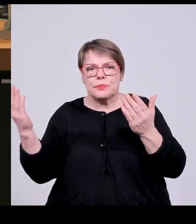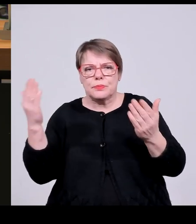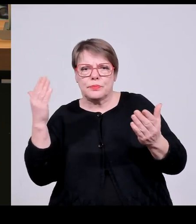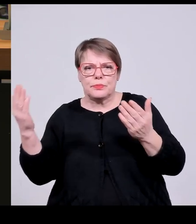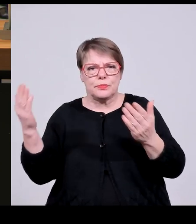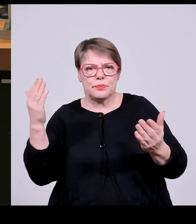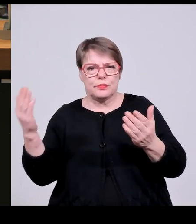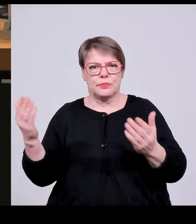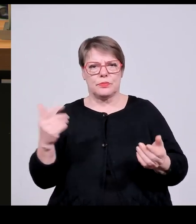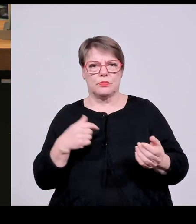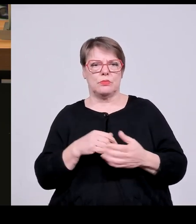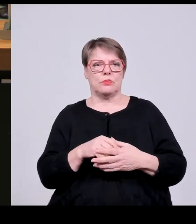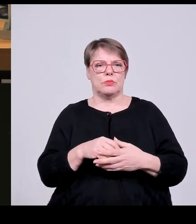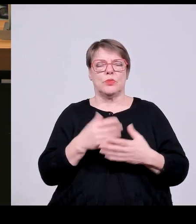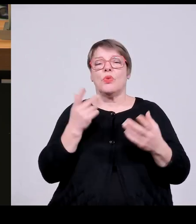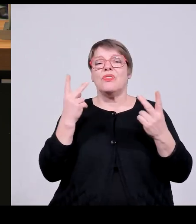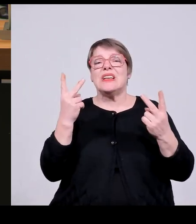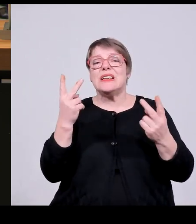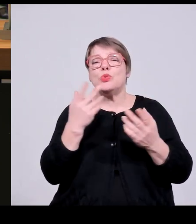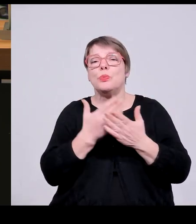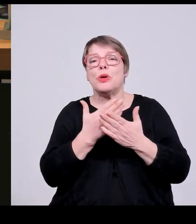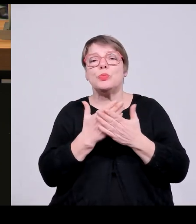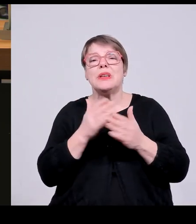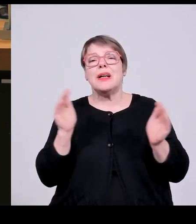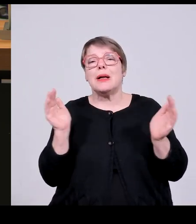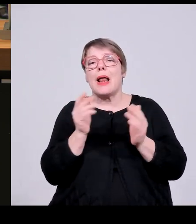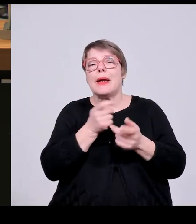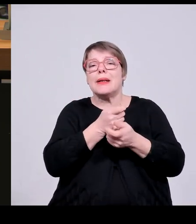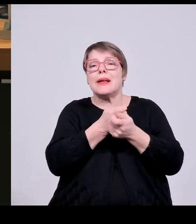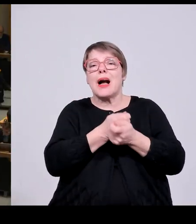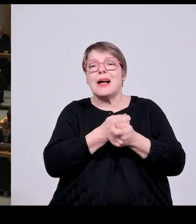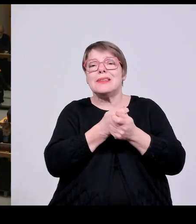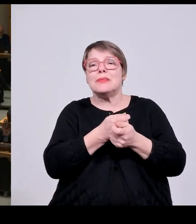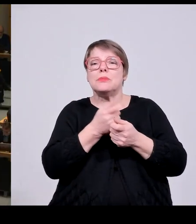eigene Scholle dort besitzt. Herzlichen Dank!